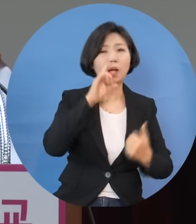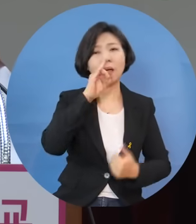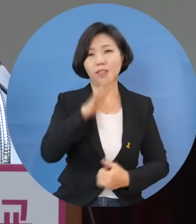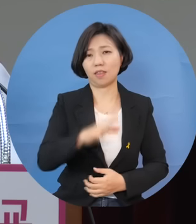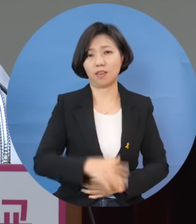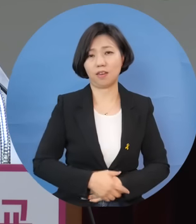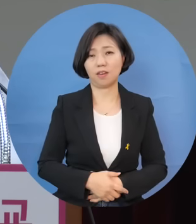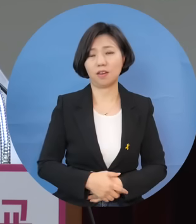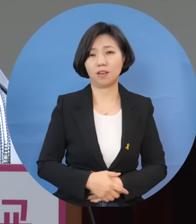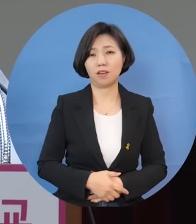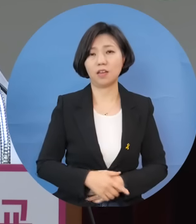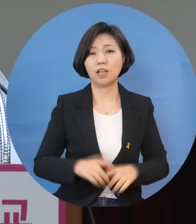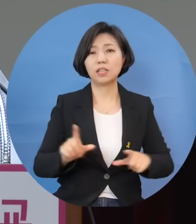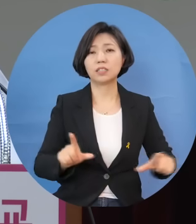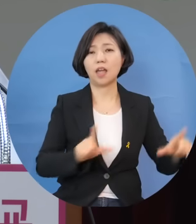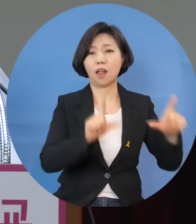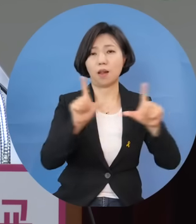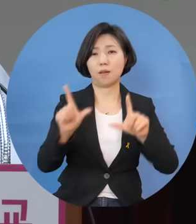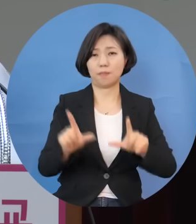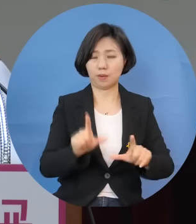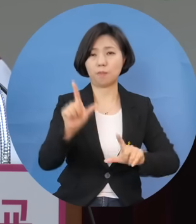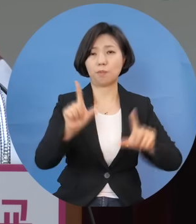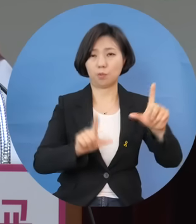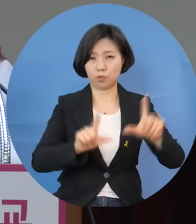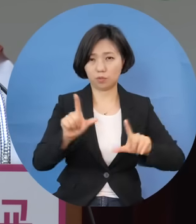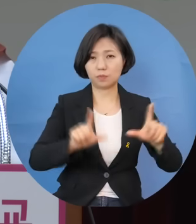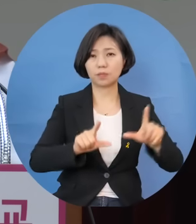삶의 자세가... 그러니까...